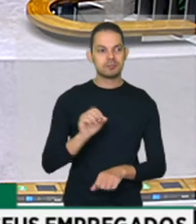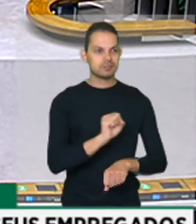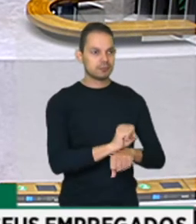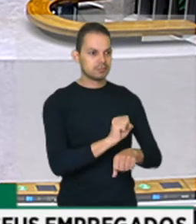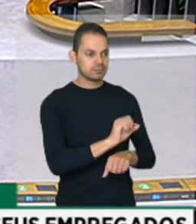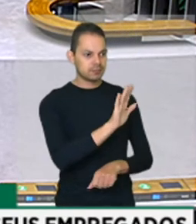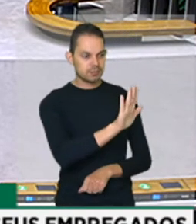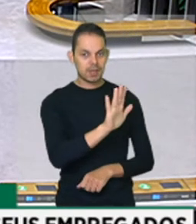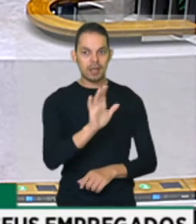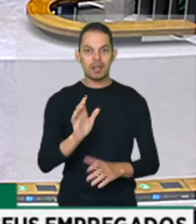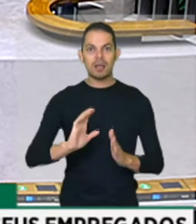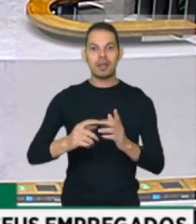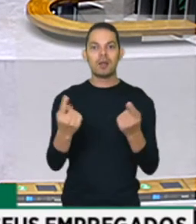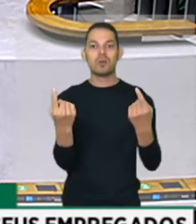EU QUERO ENCAMINHAR TAMBÉM. [PRESIDENTE]: JÁ PASSO,